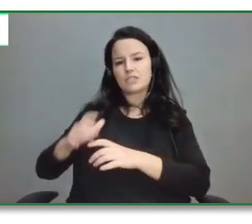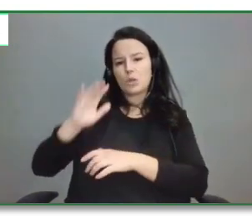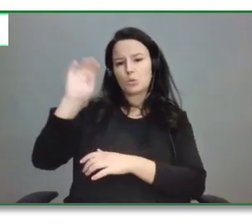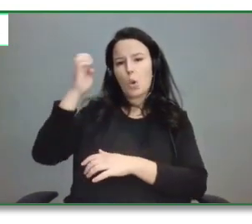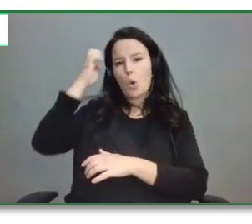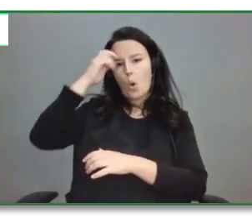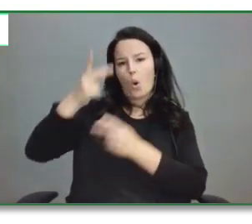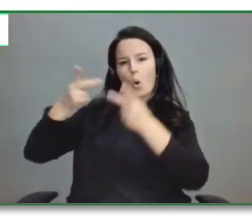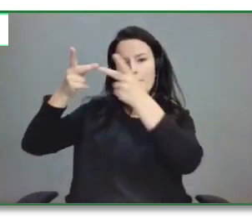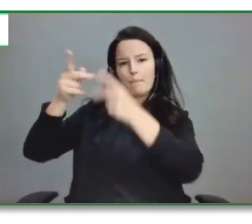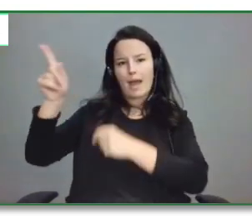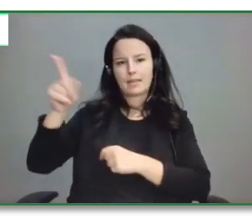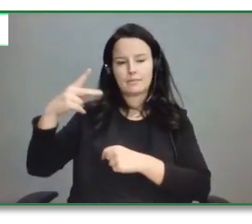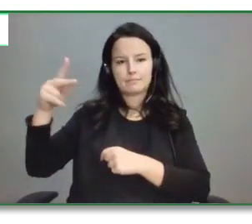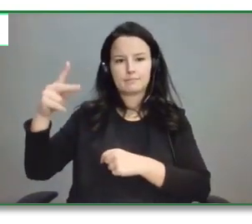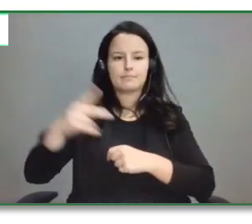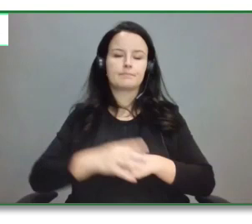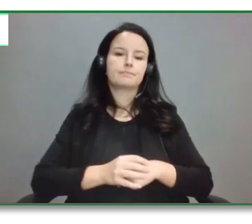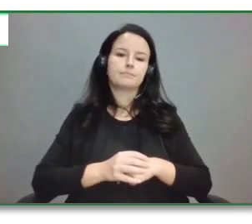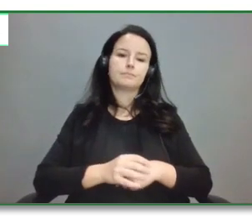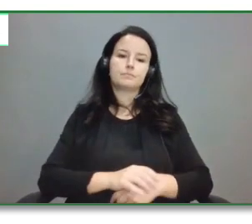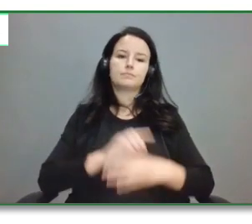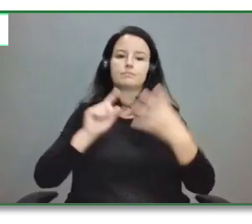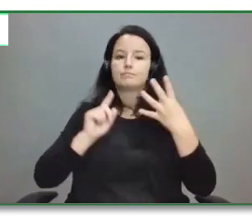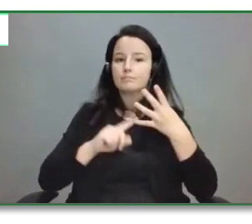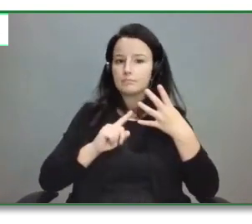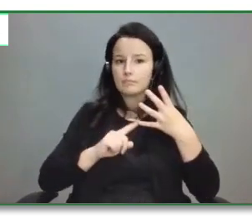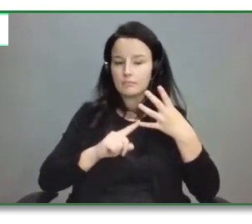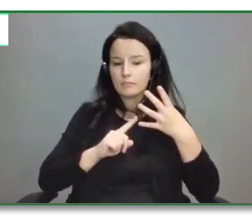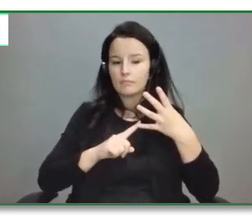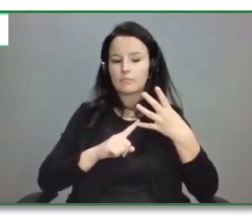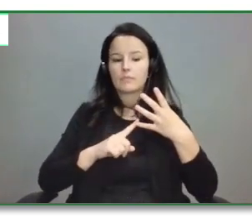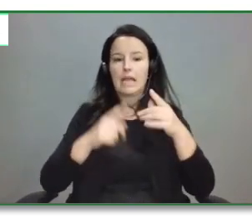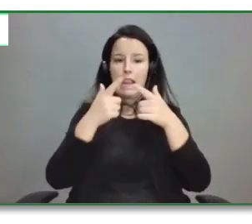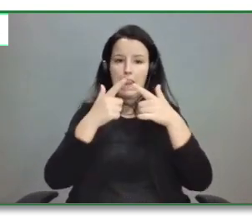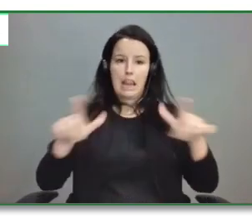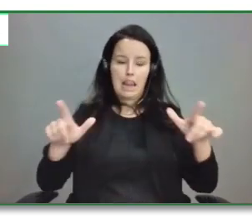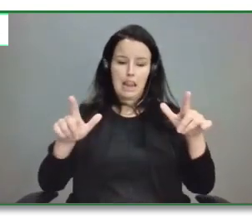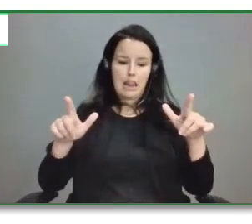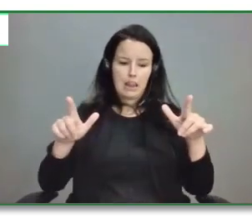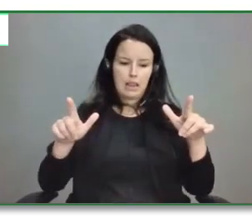et quatrième indicateur de langue